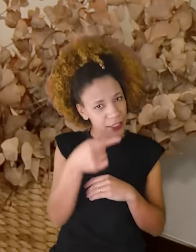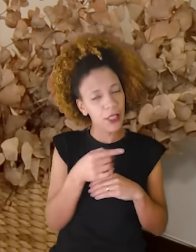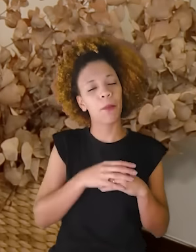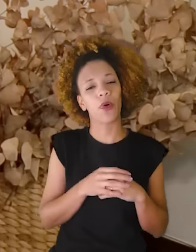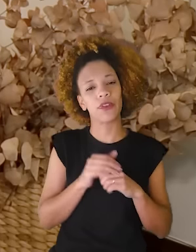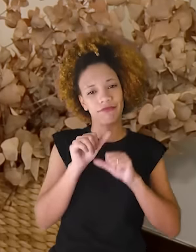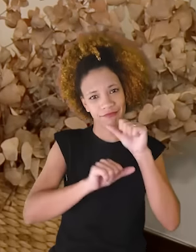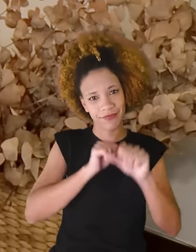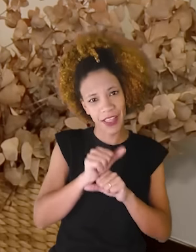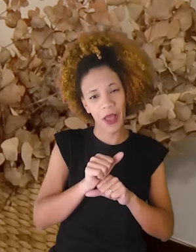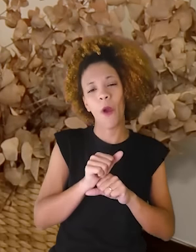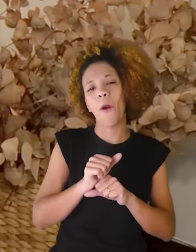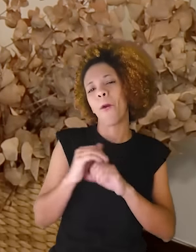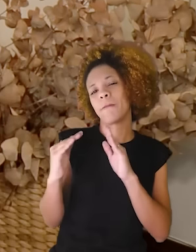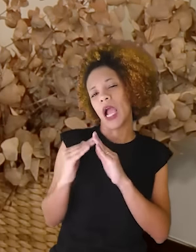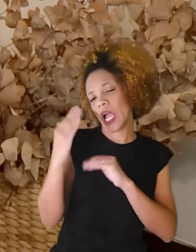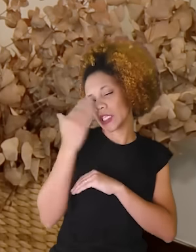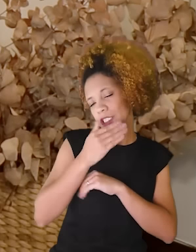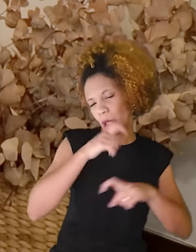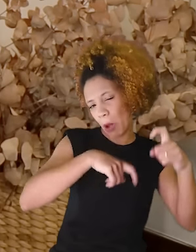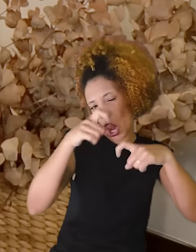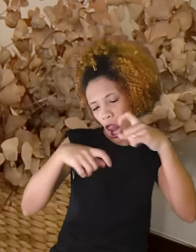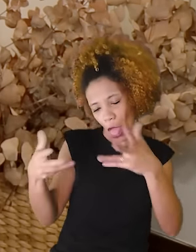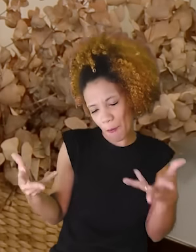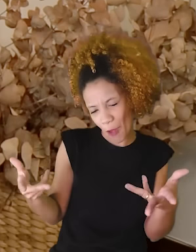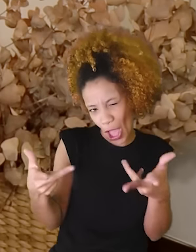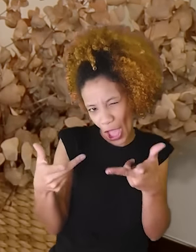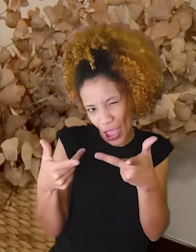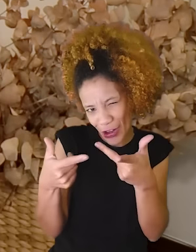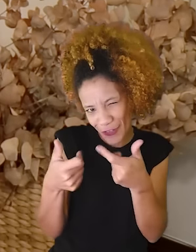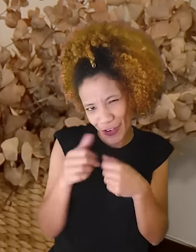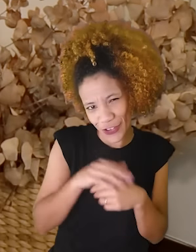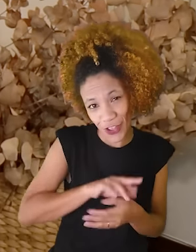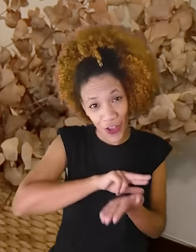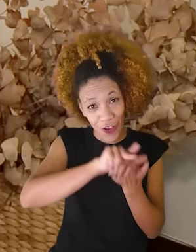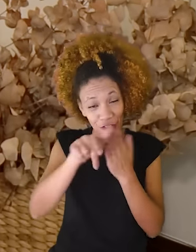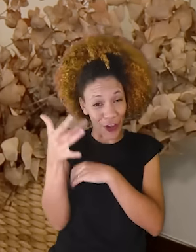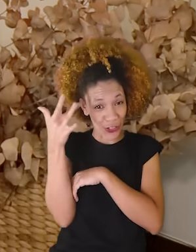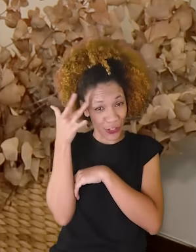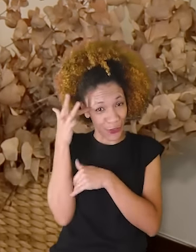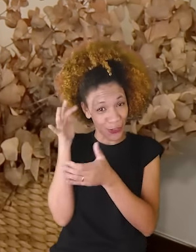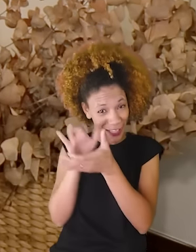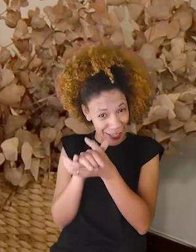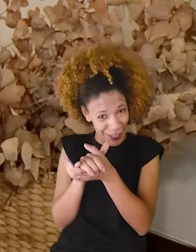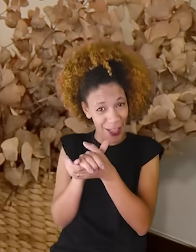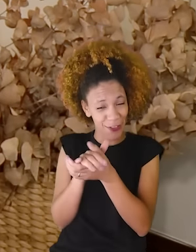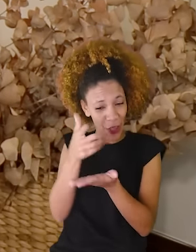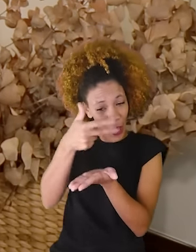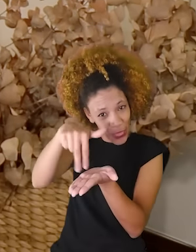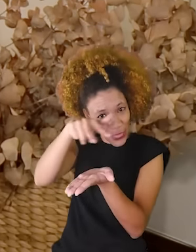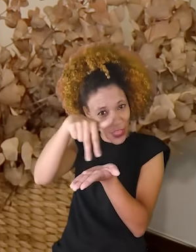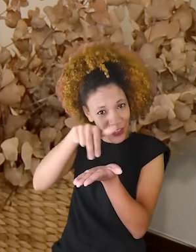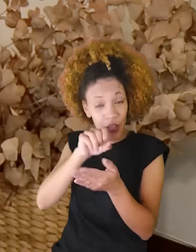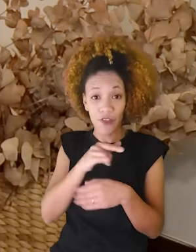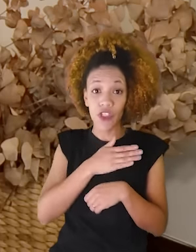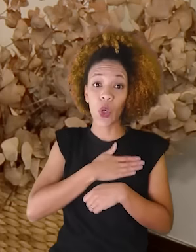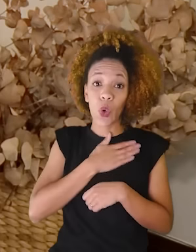também virará uma casa de prostíbulo maravilhosa com vários adultos casado dançando se você gostou